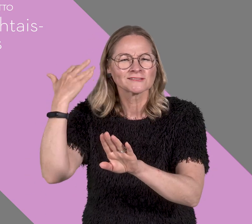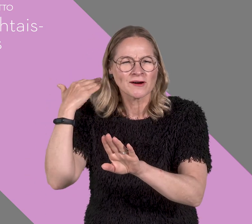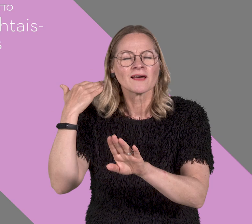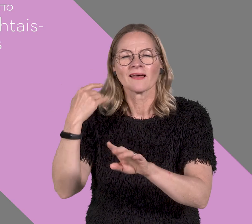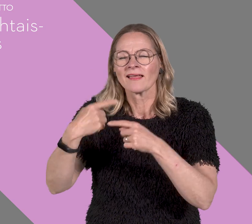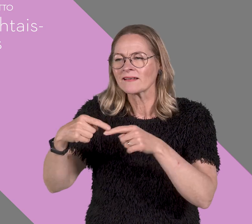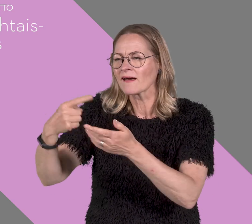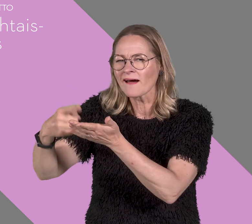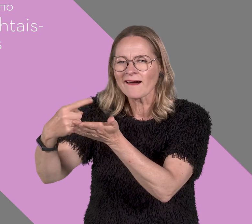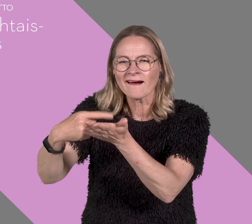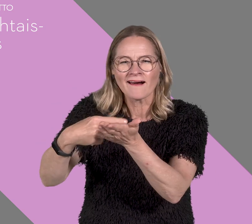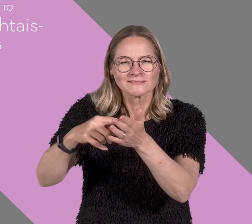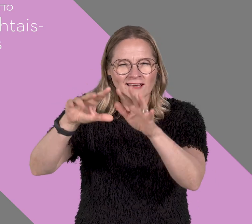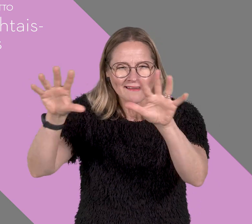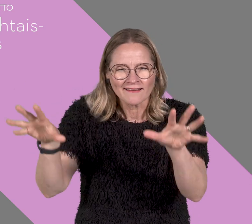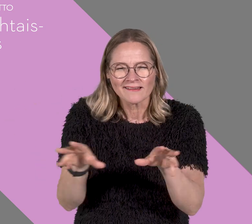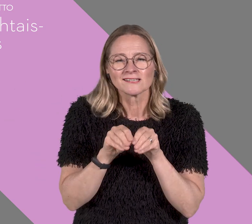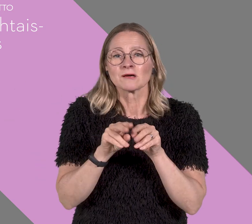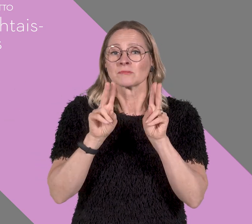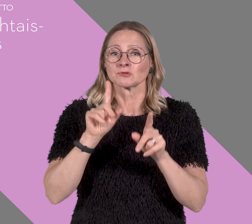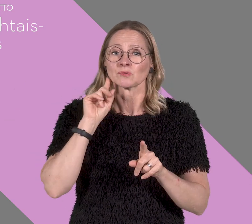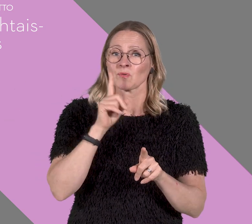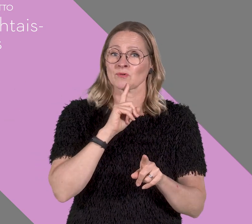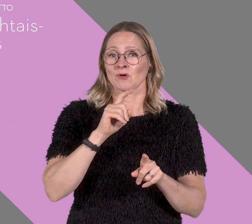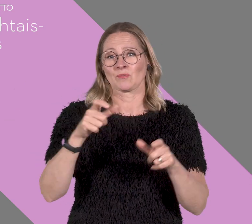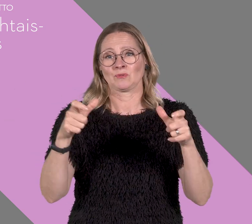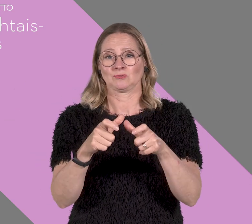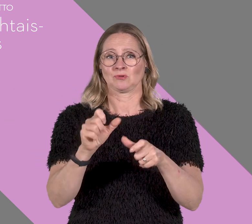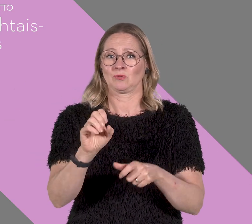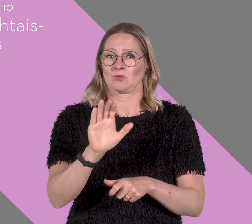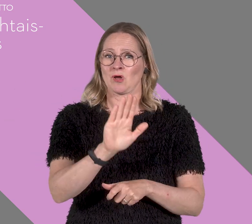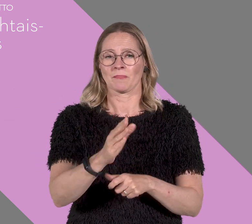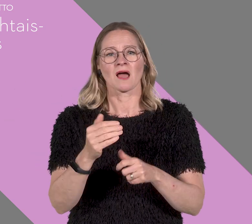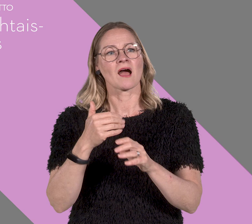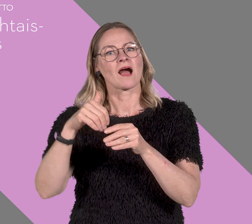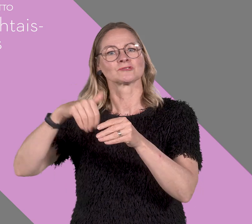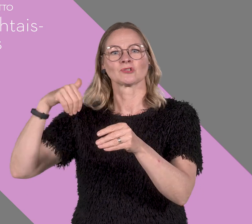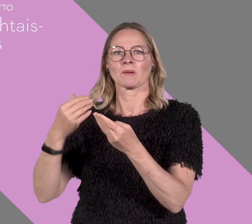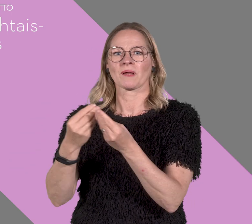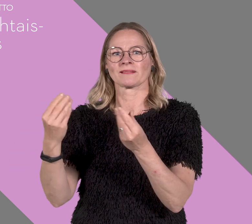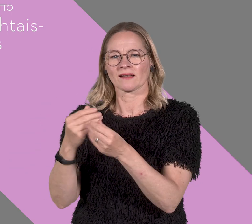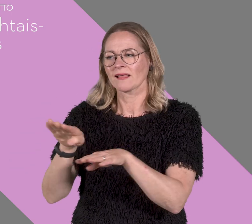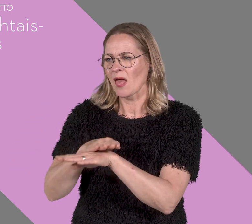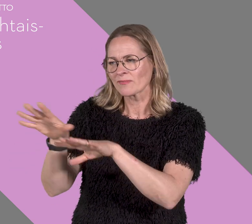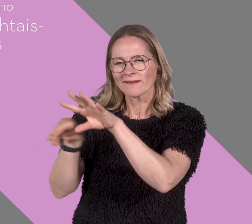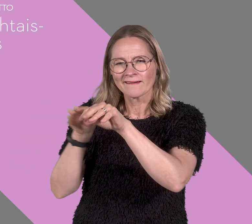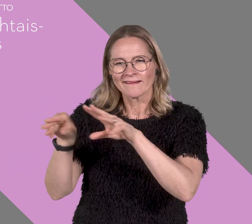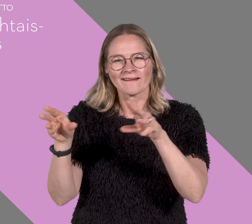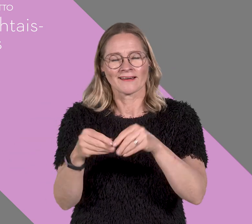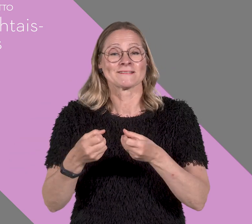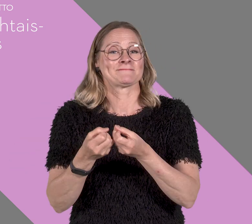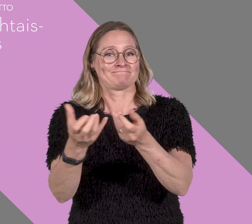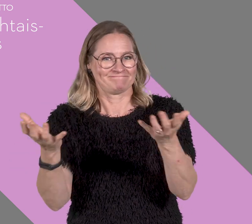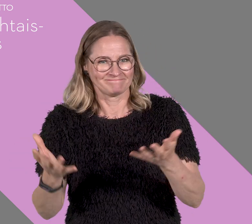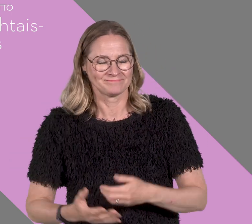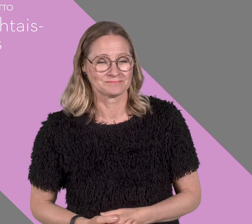haastatteluiden ja Turun Kuurojenyhdistys ry:n arkistomateriaalin myötä.